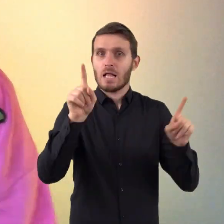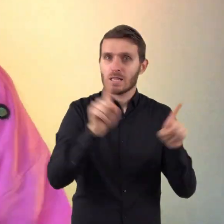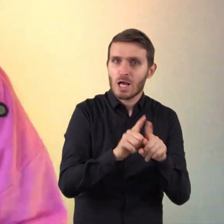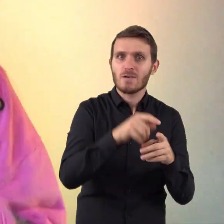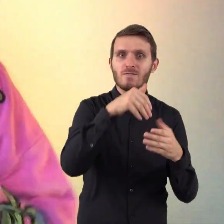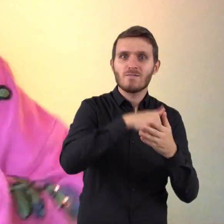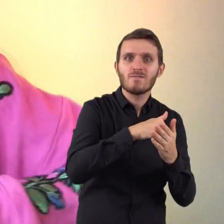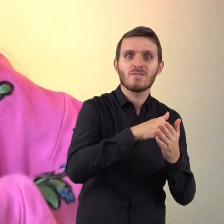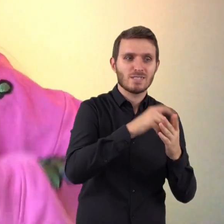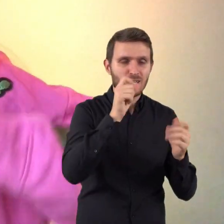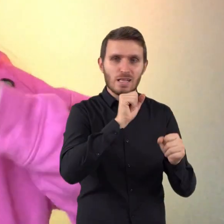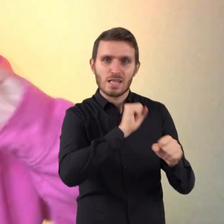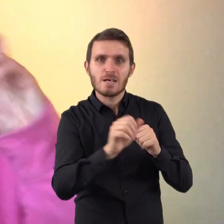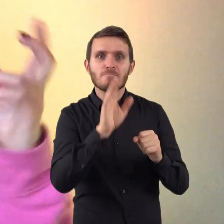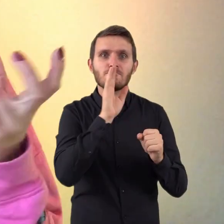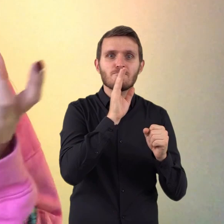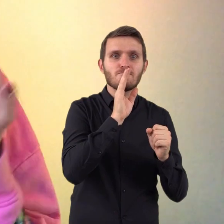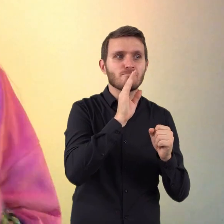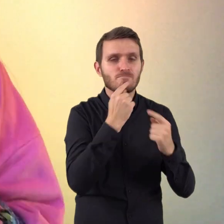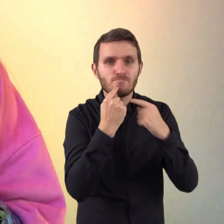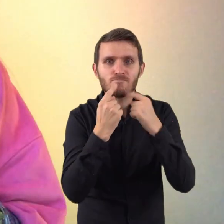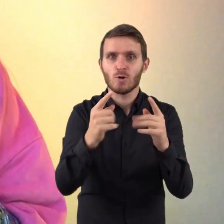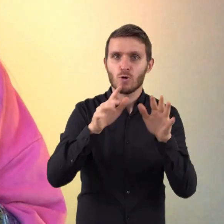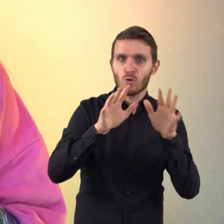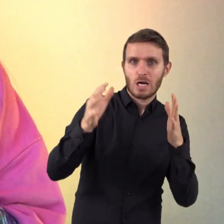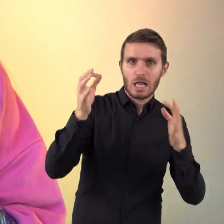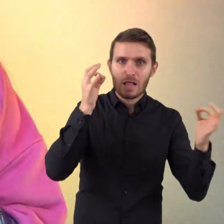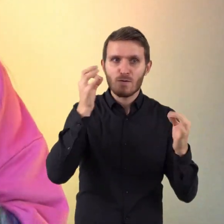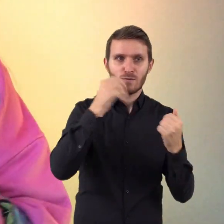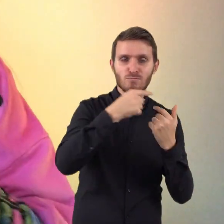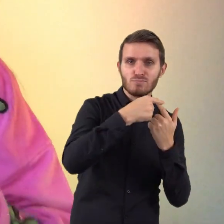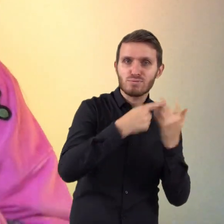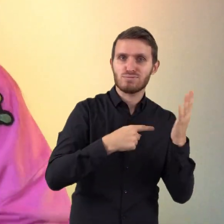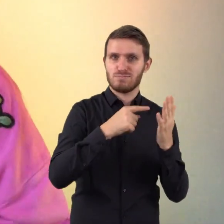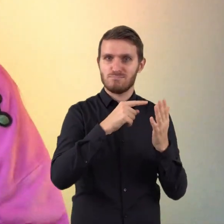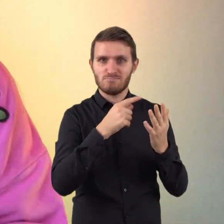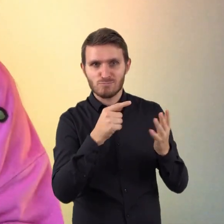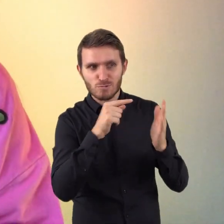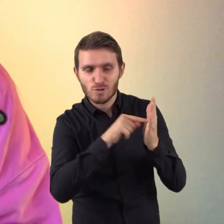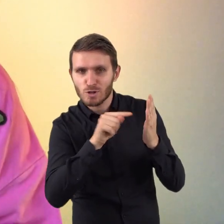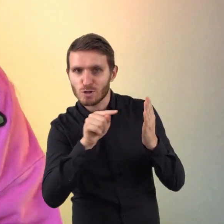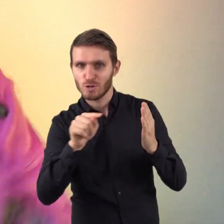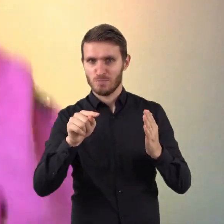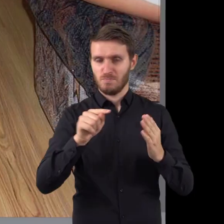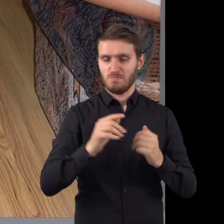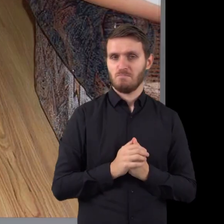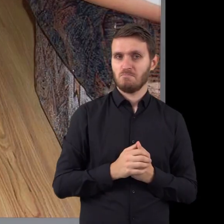zdjęcia te jakby mimowolnie chwytają mnóstwo innych sensów i znaczeń.